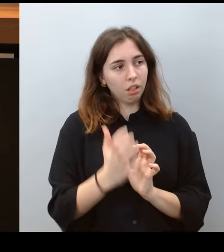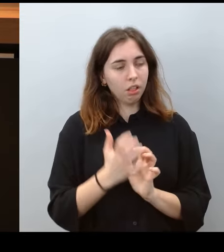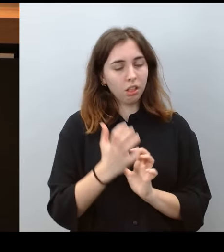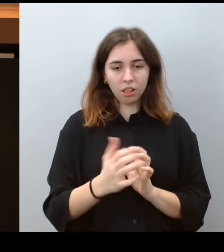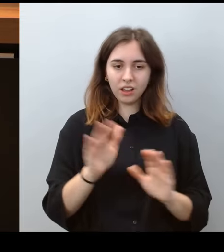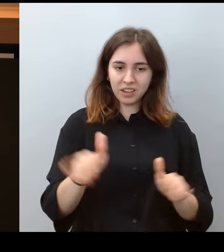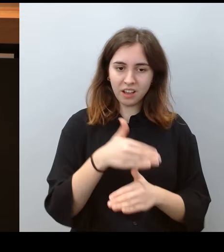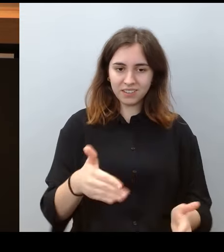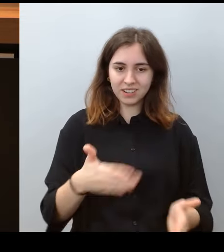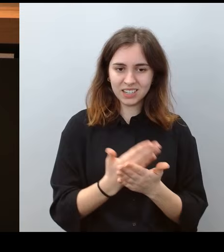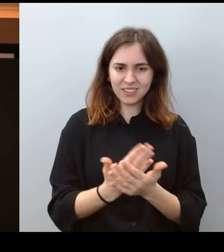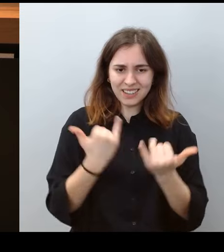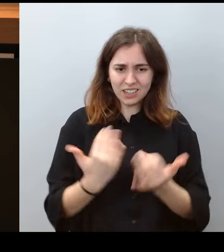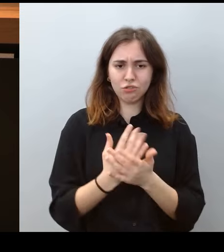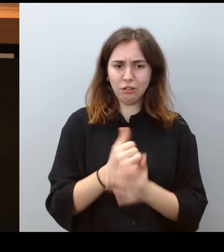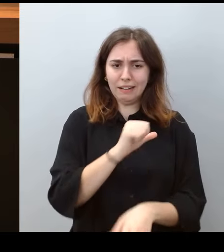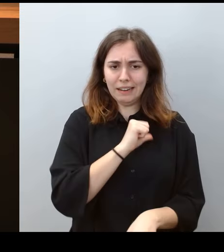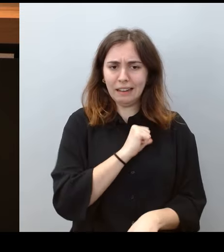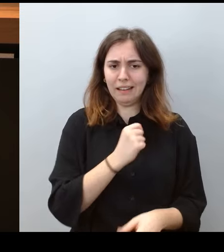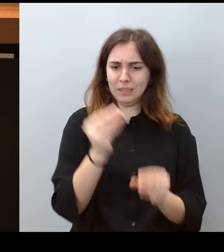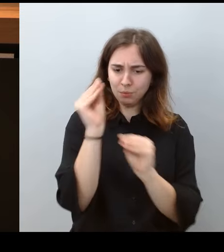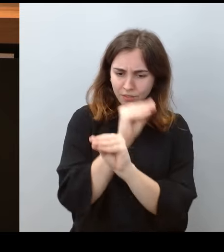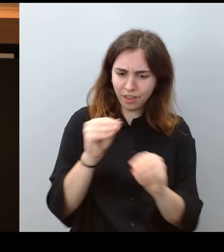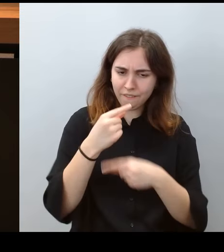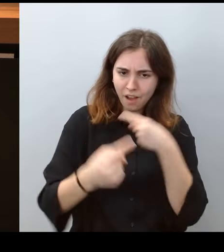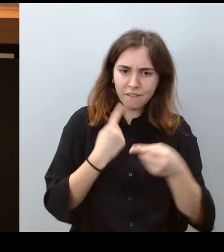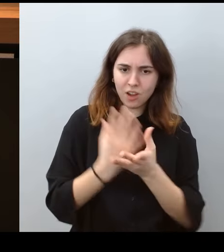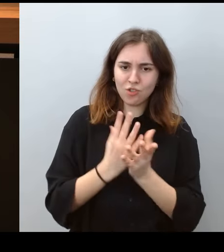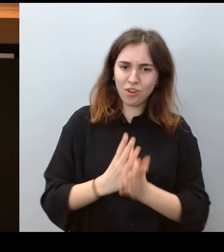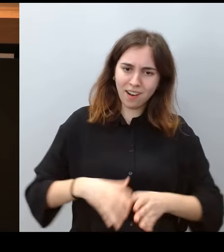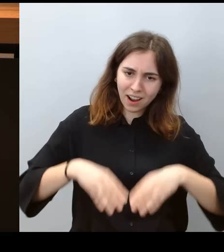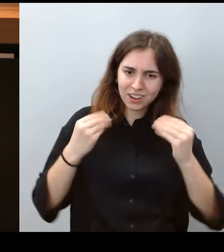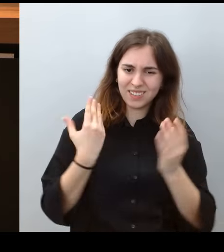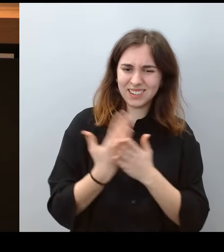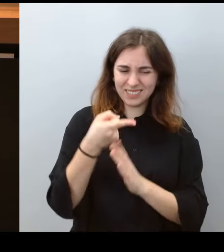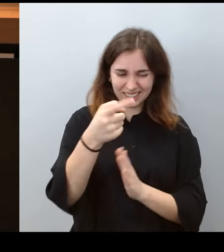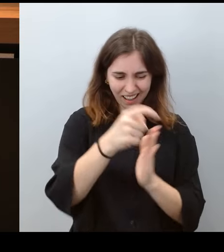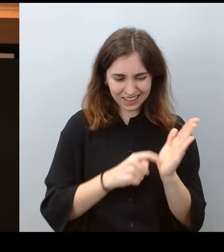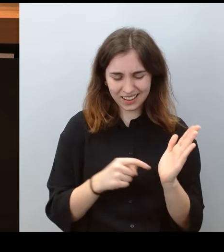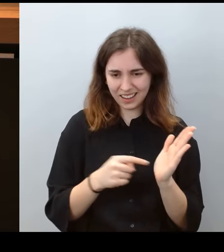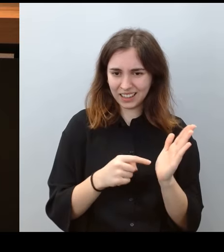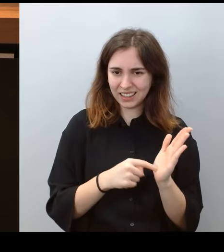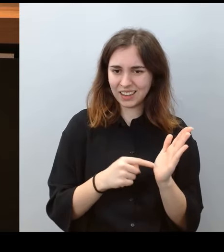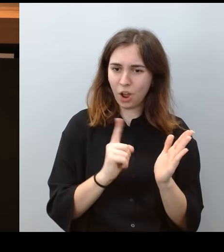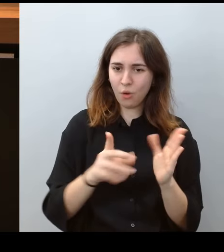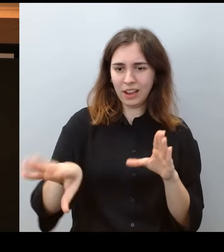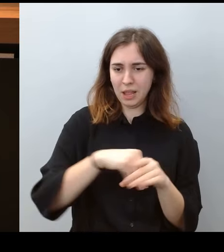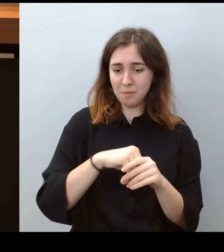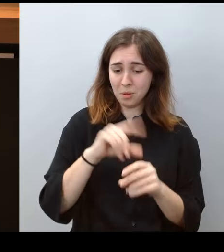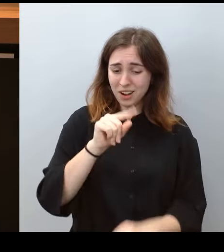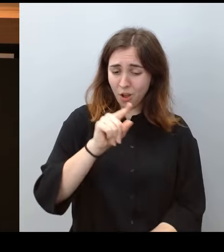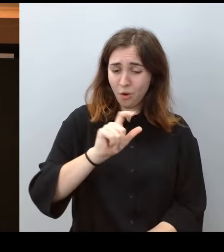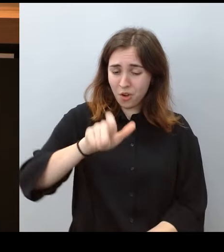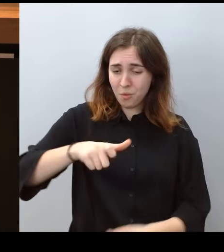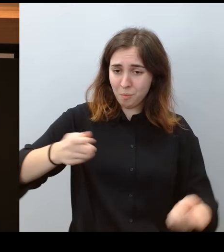losgeht und dass zu den Kriterien gehört, dass eben auch rollstuhlfahrende, körper-beeinträchtigte Menschen in